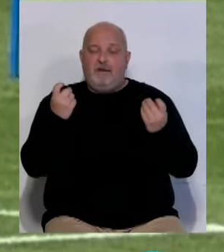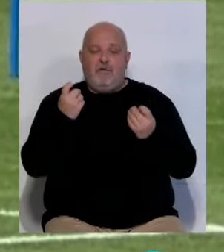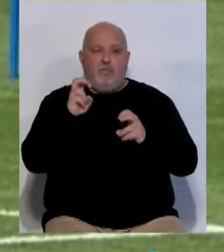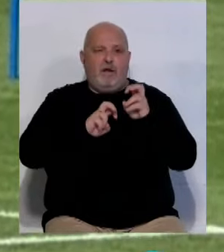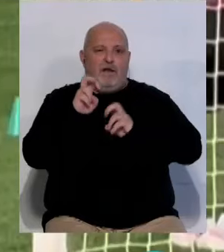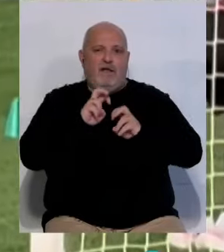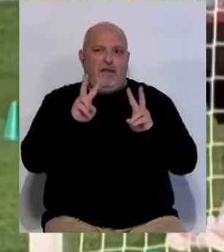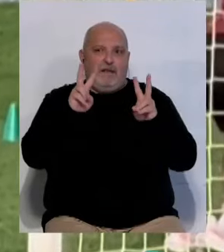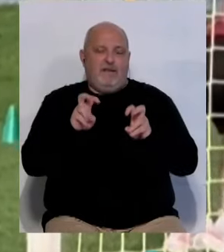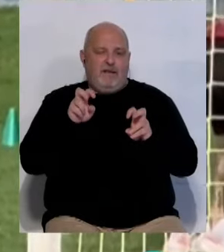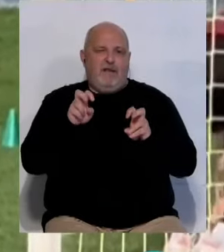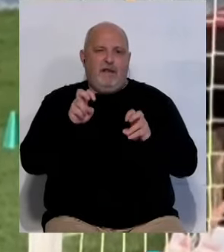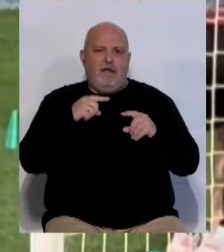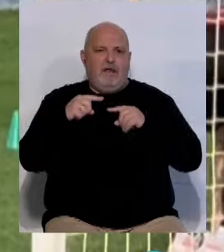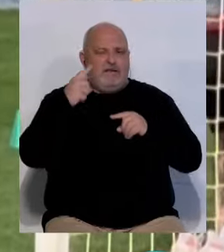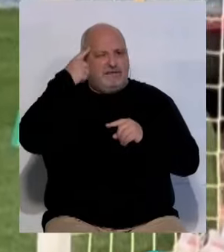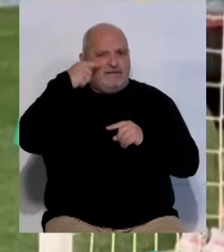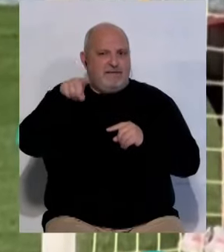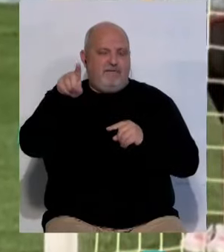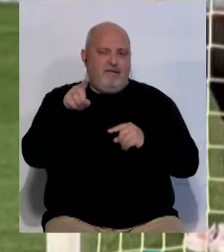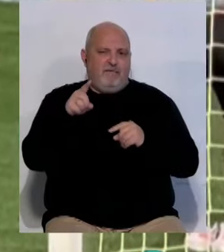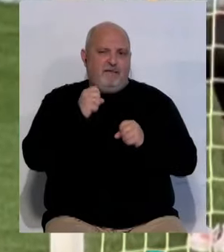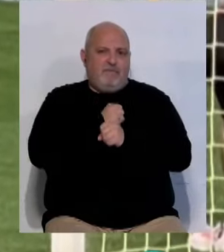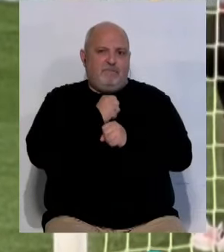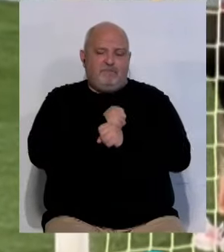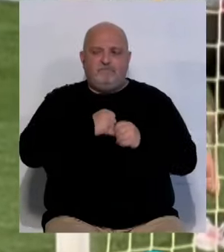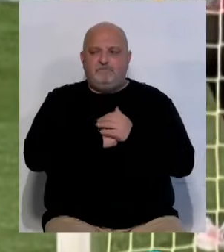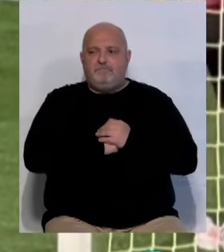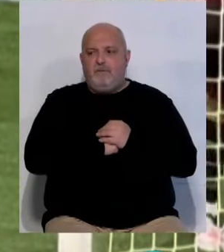entiendo que que el Míster Mauricio pelig no puede estará trabajando en ello claro a ver si ya en